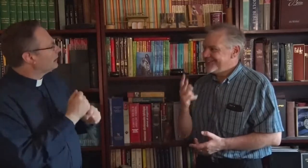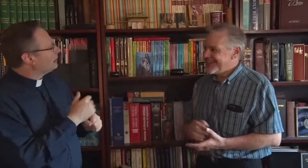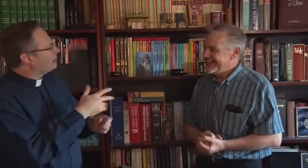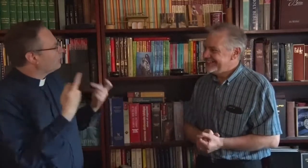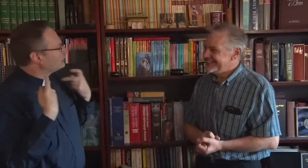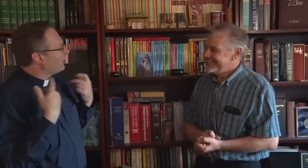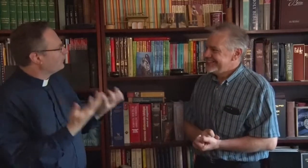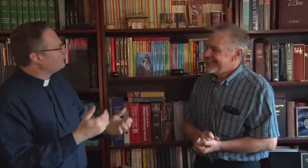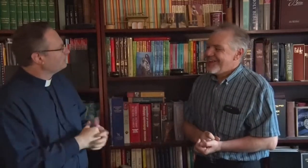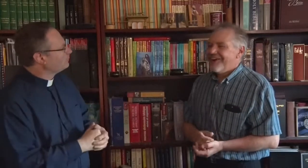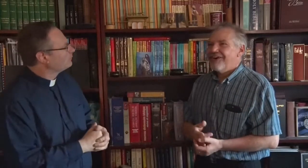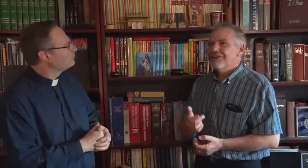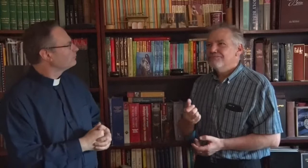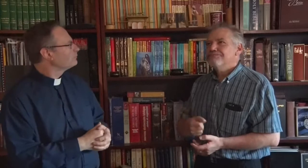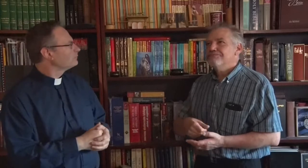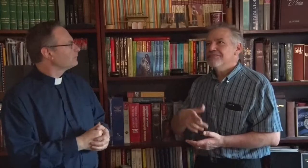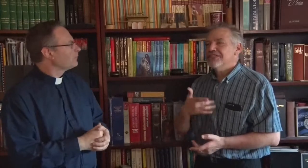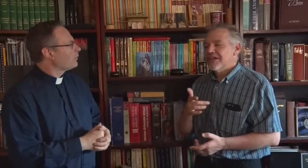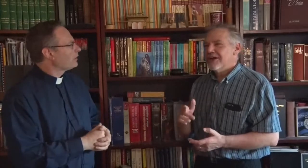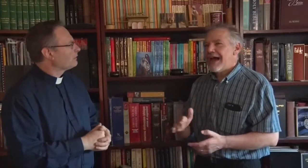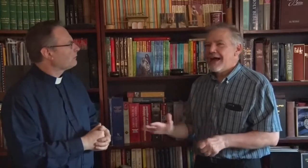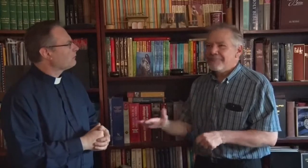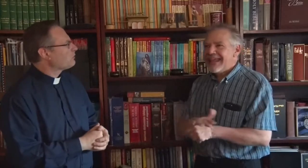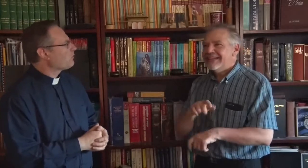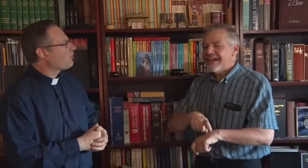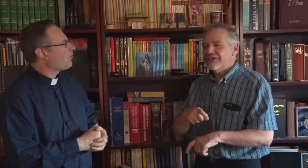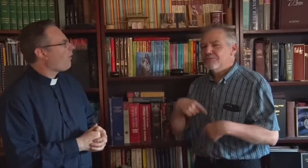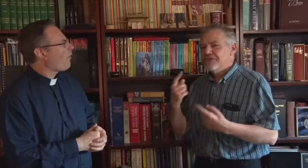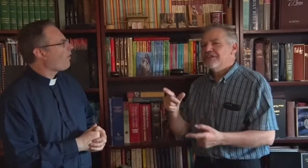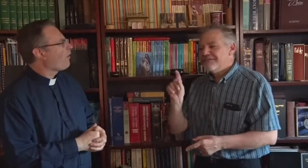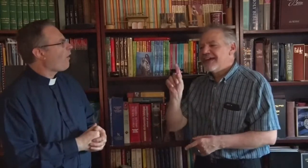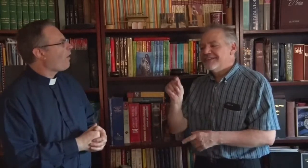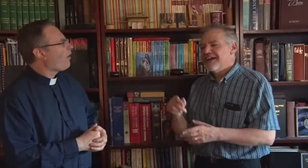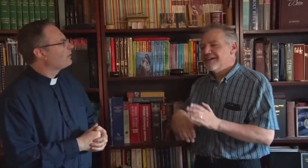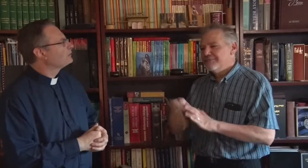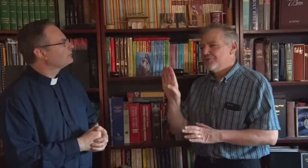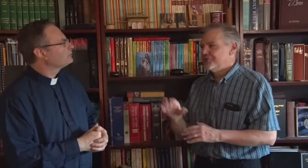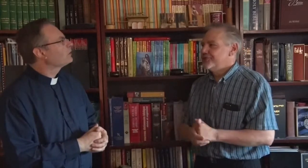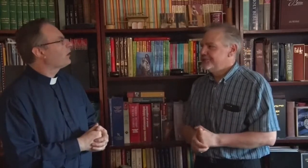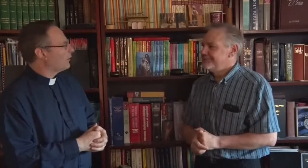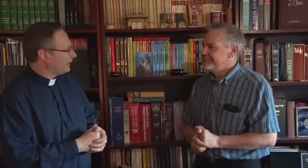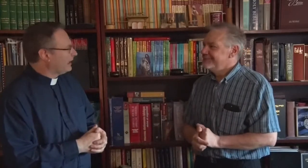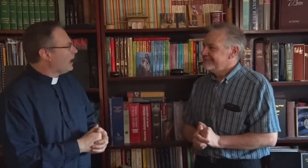Combien d’année tu es pasteur? Je sens en plein temps depuis 20 ans et plus. Ok